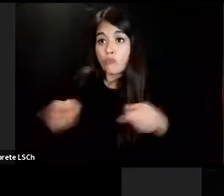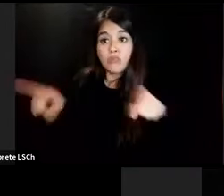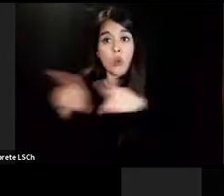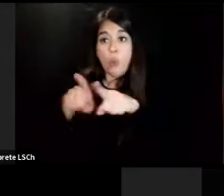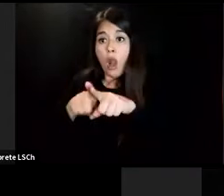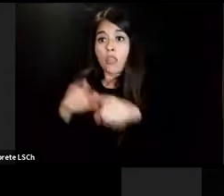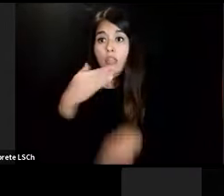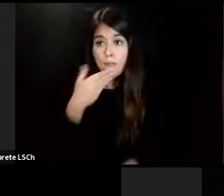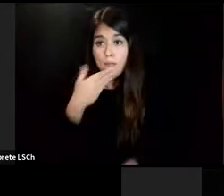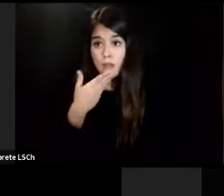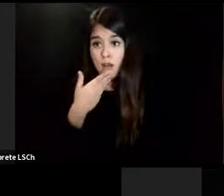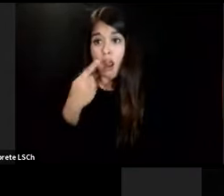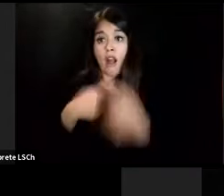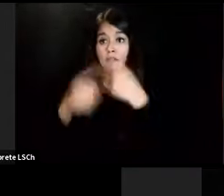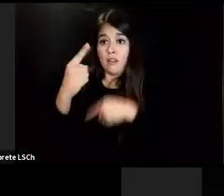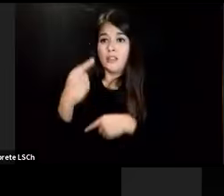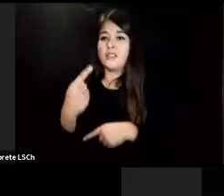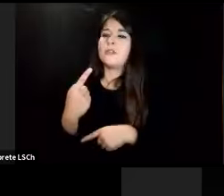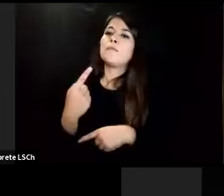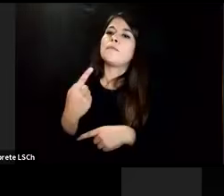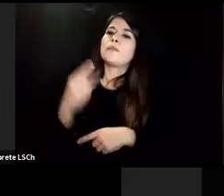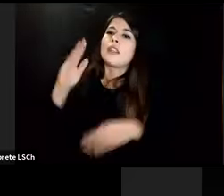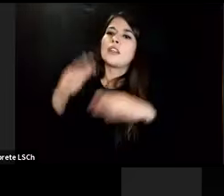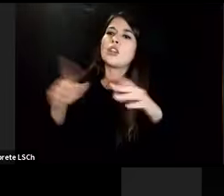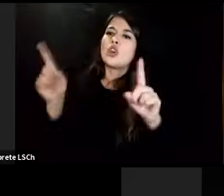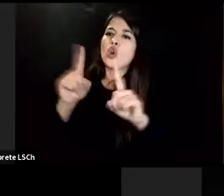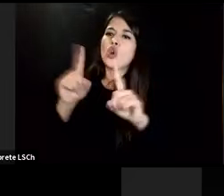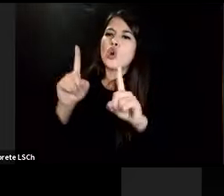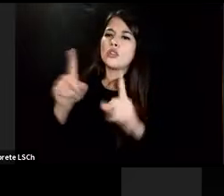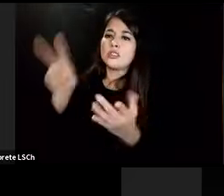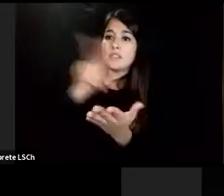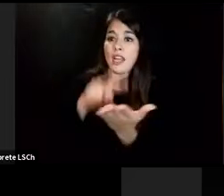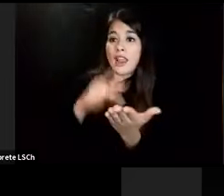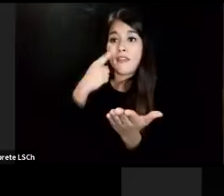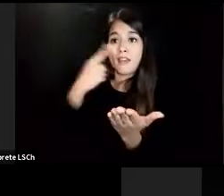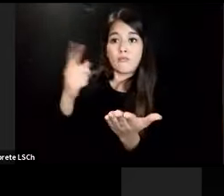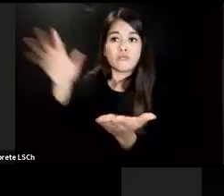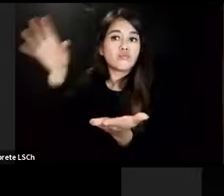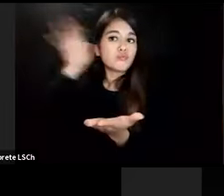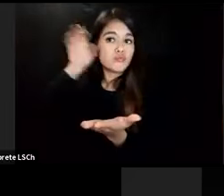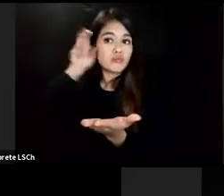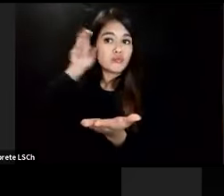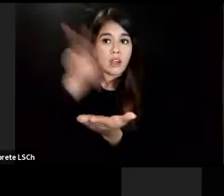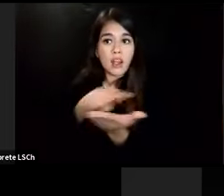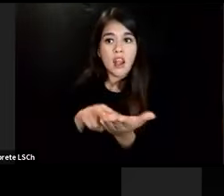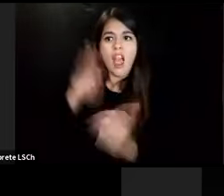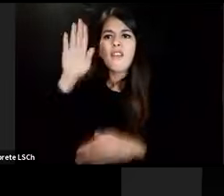Uno dice "no se lee ve bien con los oídos" bueno. Muchas veces no leemos bien con los ojos tampoco.